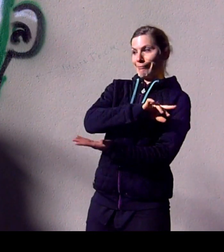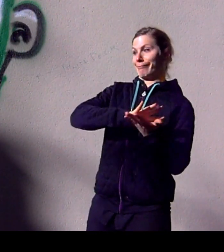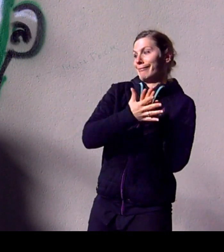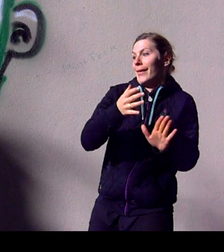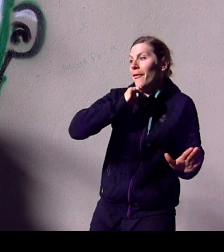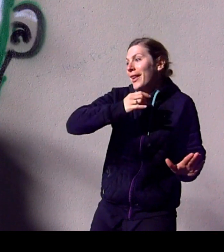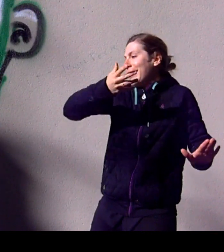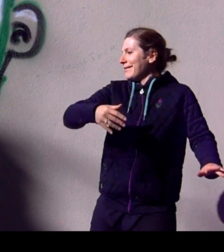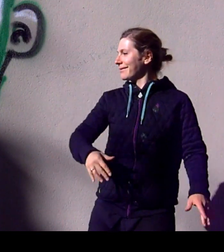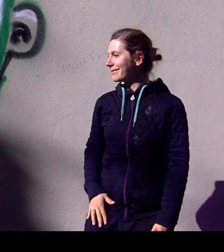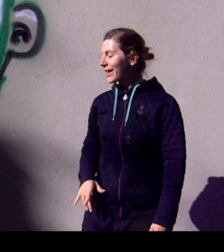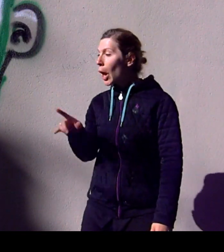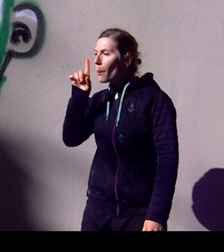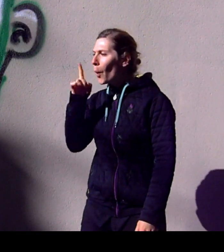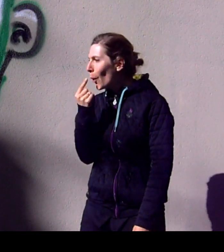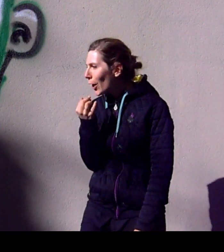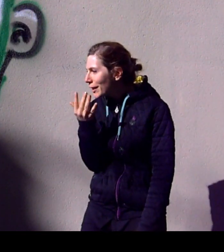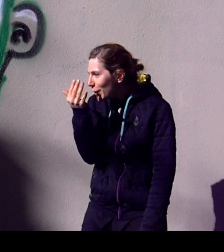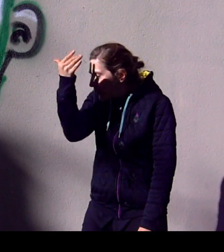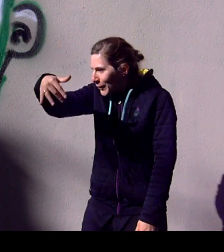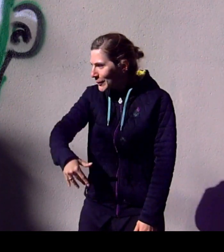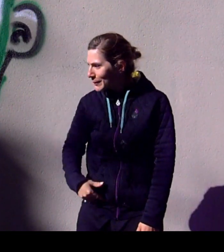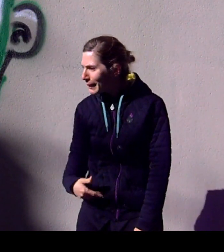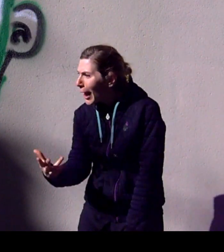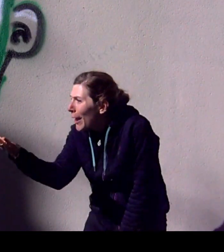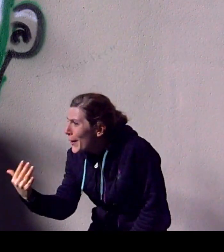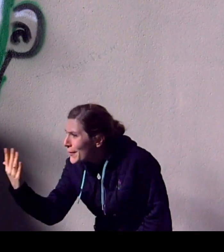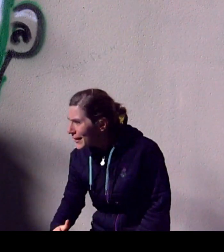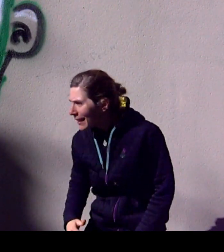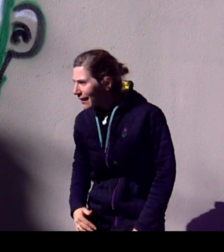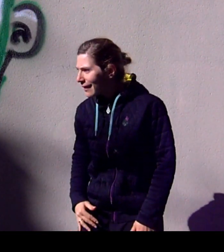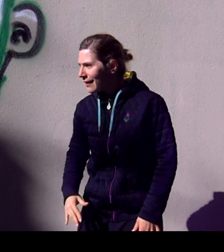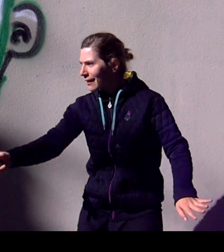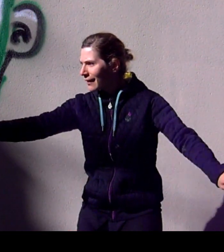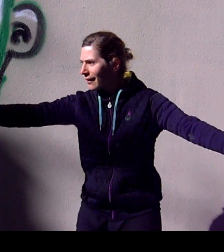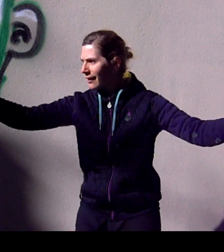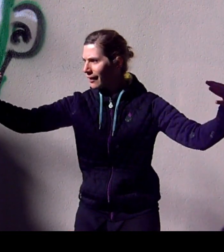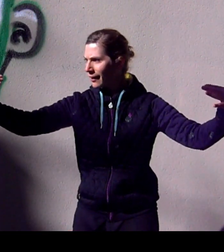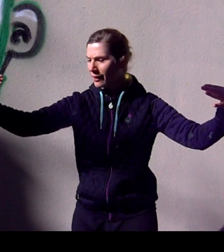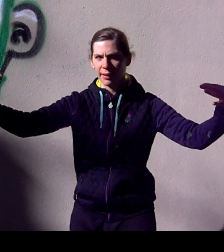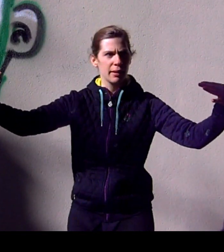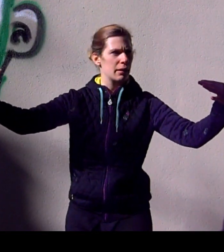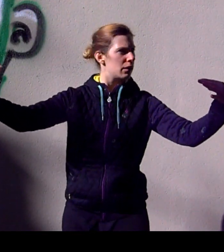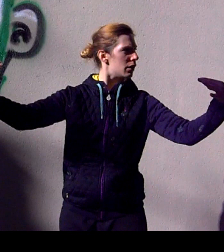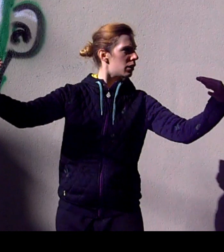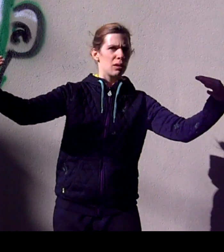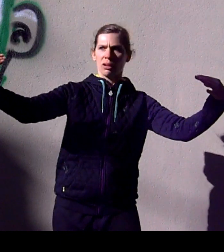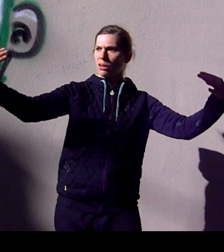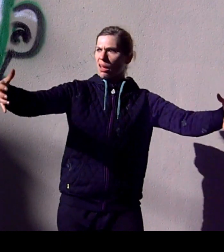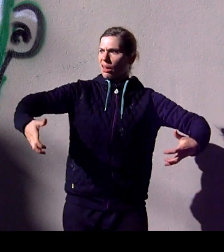C'est parce que maman vieillit, tiens! Pourquoi t'es tout rouge..? Bah, reviens gamin! Et qu'est ce que vous avez tous,